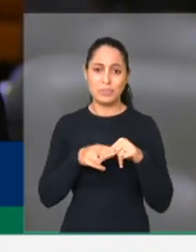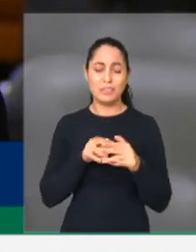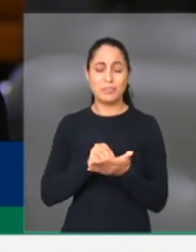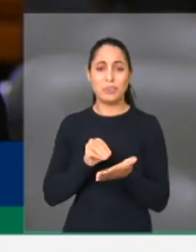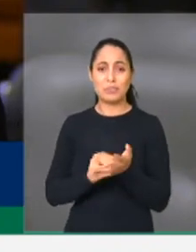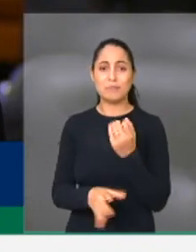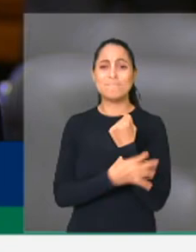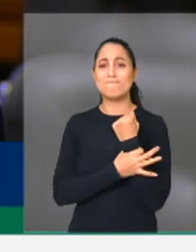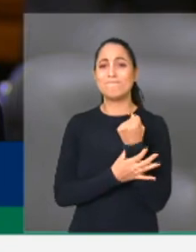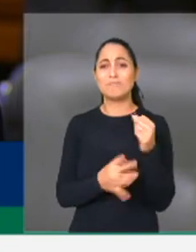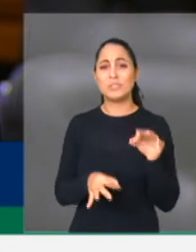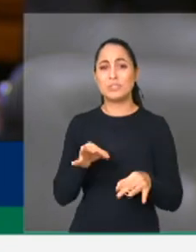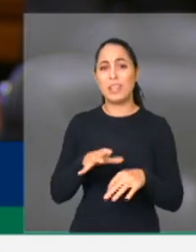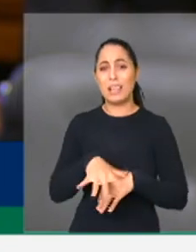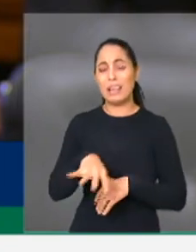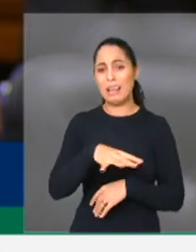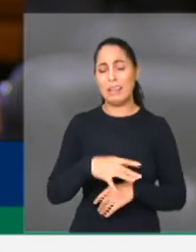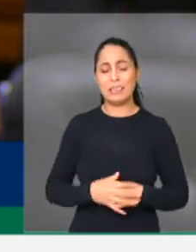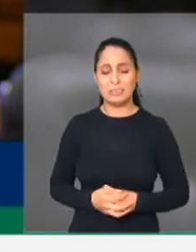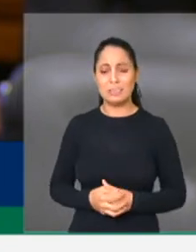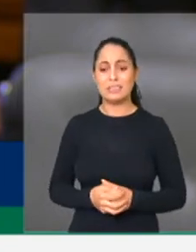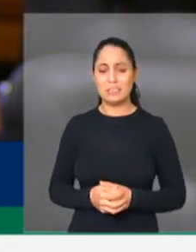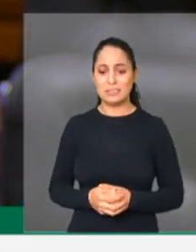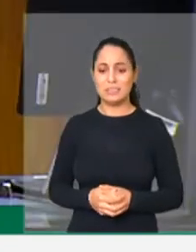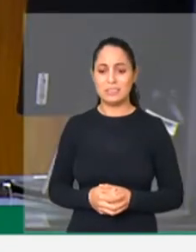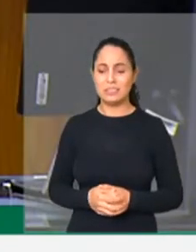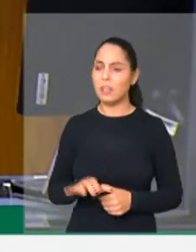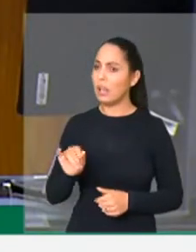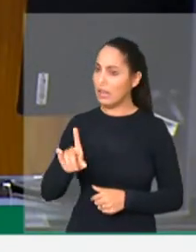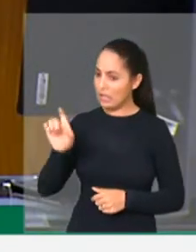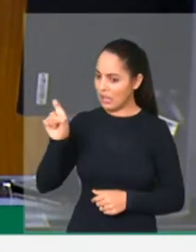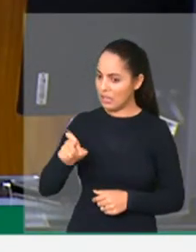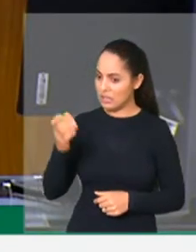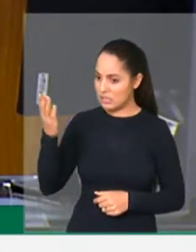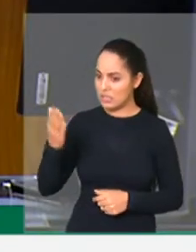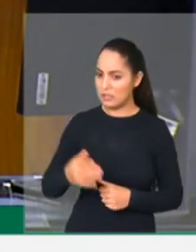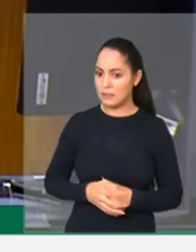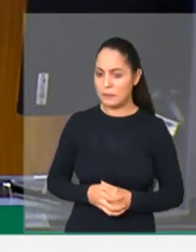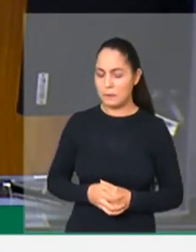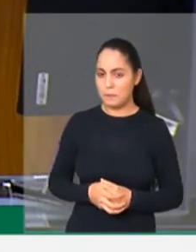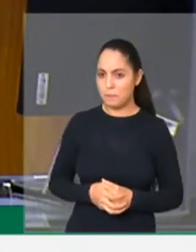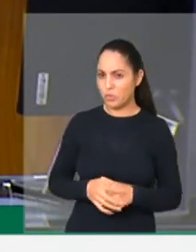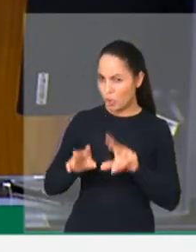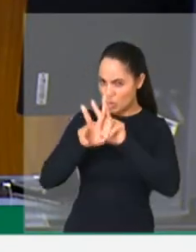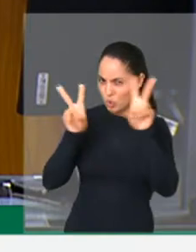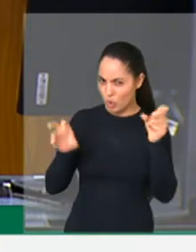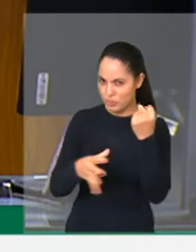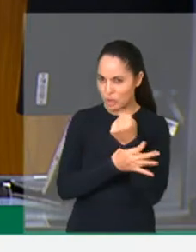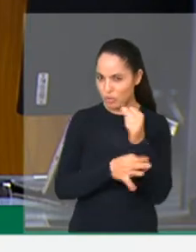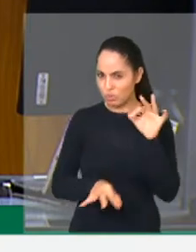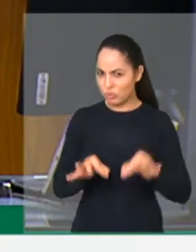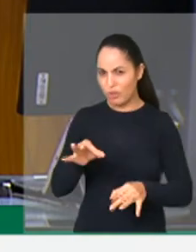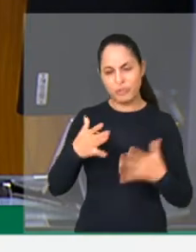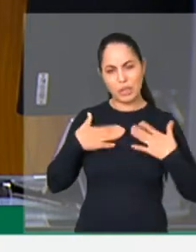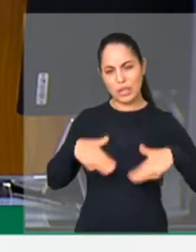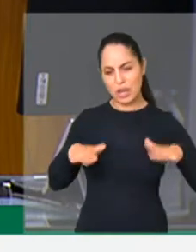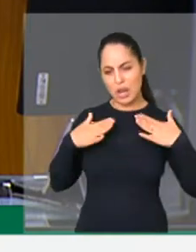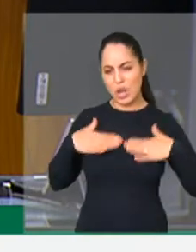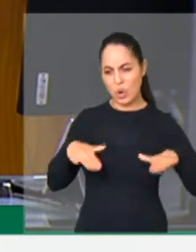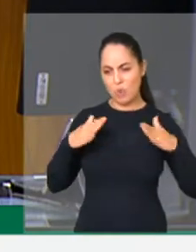CAPTURARAM, O RELATOR DECLINOU... DO TEXTO E ISSO SERÁ FEITO E SERÁ ENVIADO AO SENADO DESSA MANEIRA. O QUE FALTA E FALTOU... APARENTEMENTE, EU NÃO SEI,